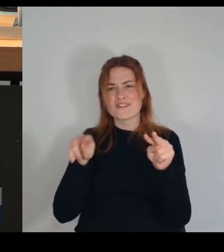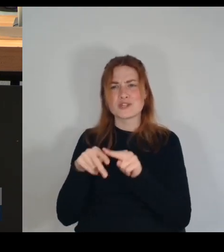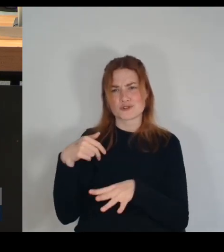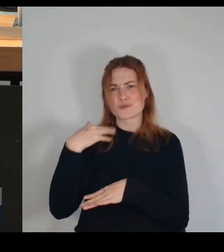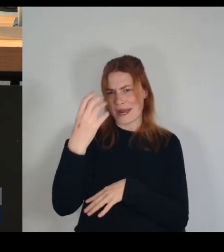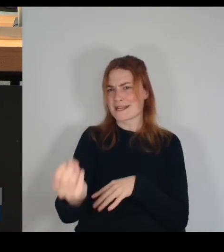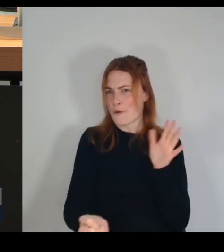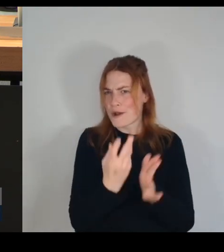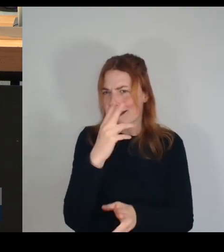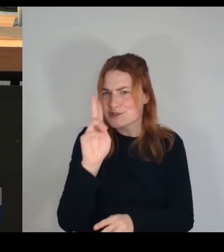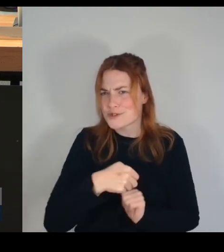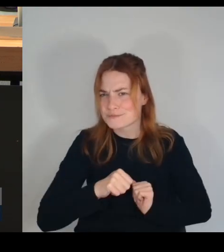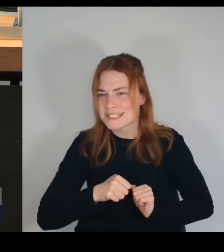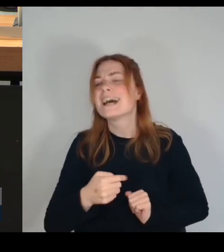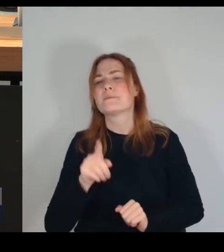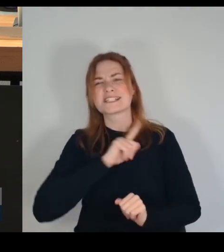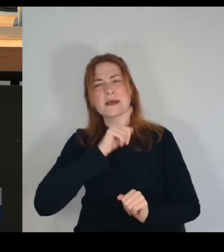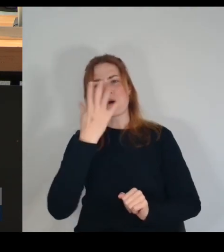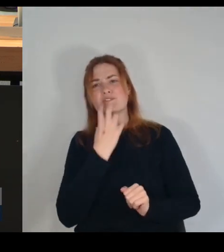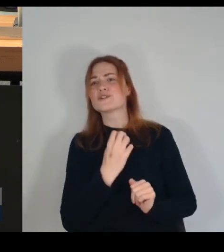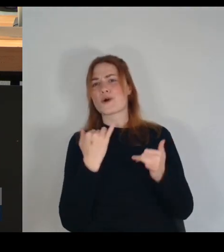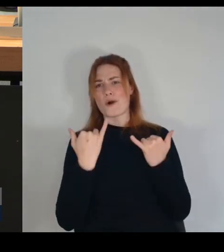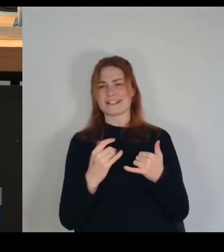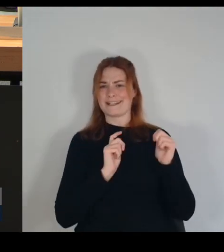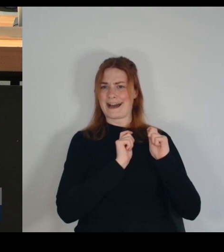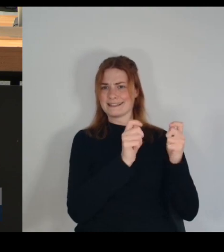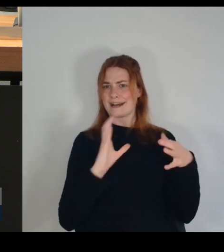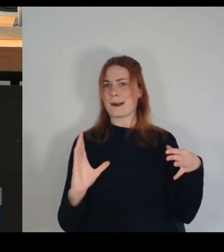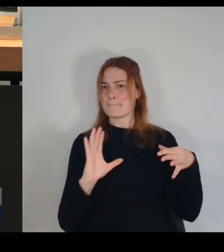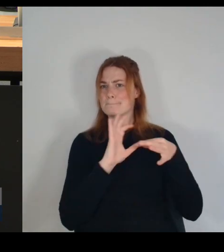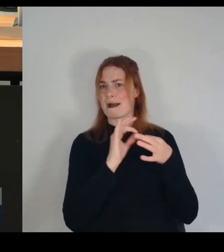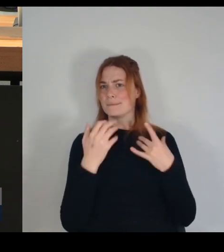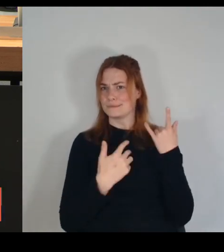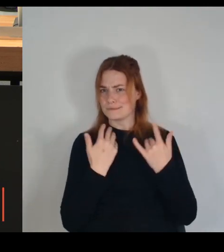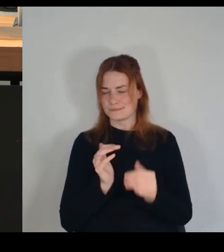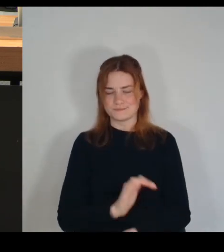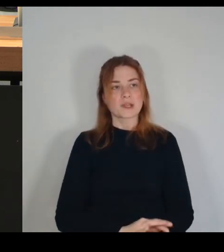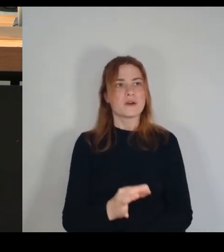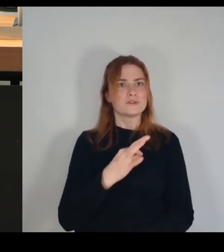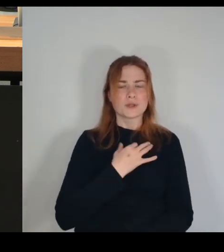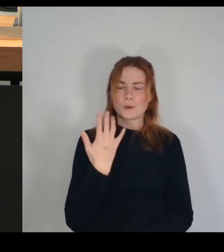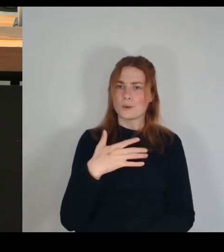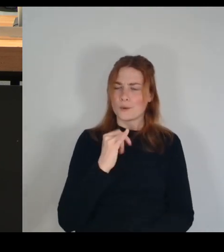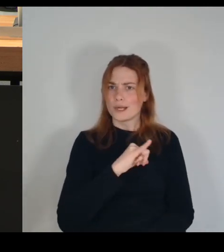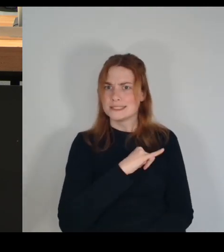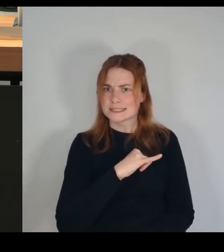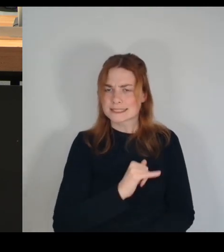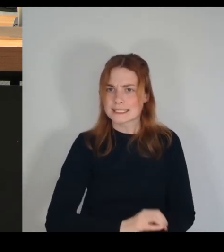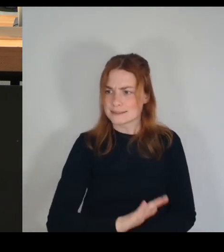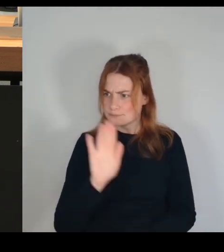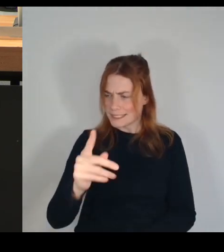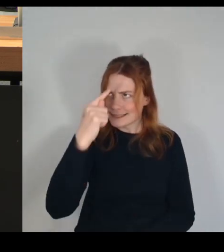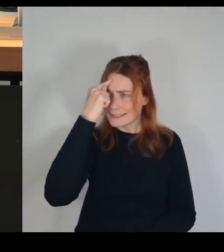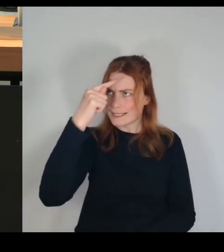Sehr, sehr interessant Wenn man dann sozusagen Ihre Gedankengänge, das kann man ja nur versuchen, man kann ja nur versuchen, sich da reinzuversetzen.